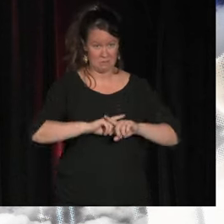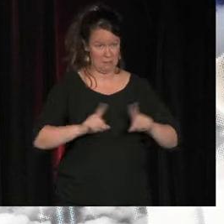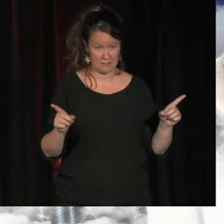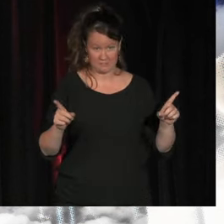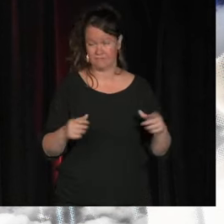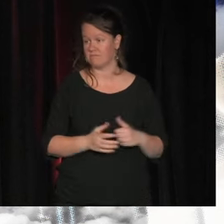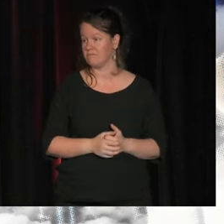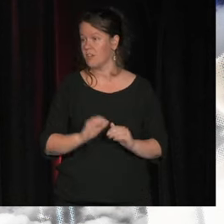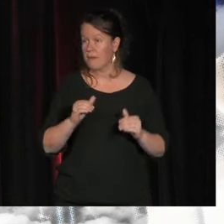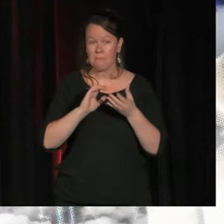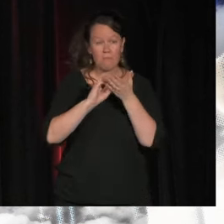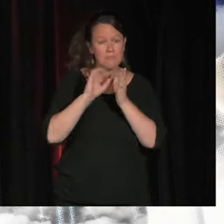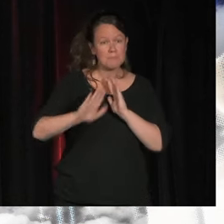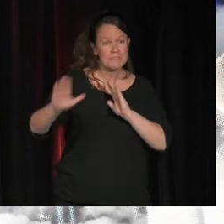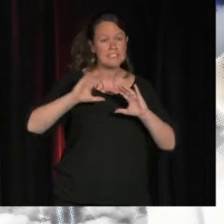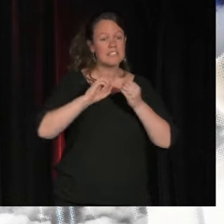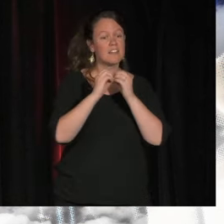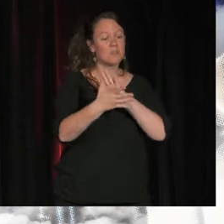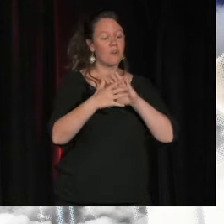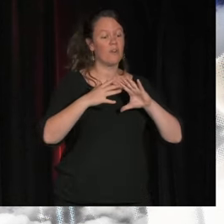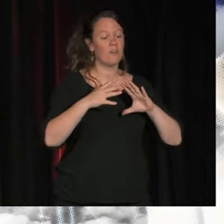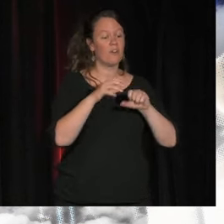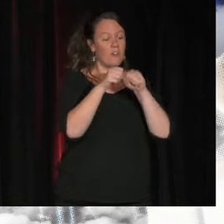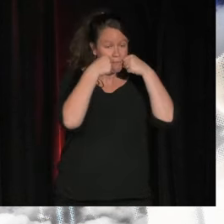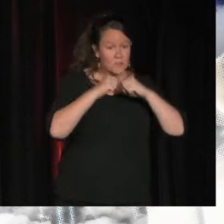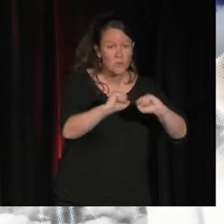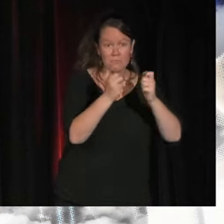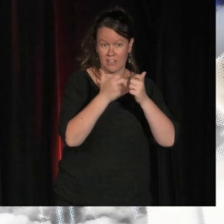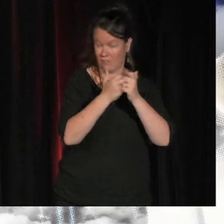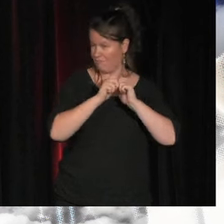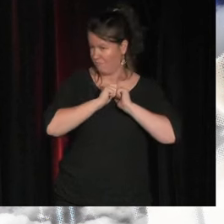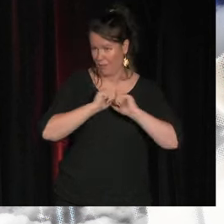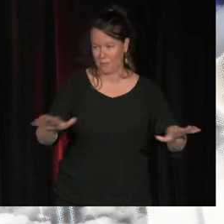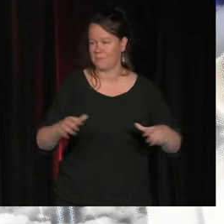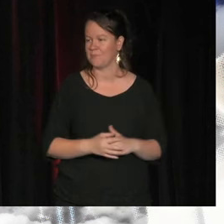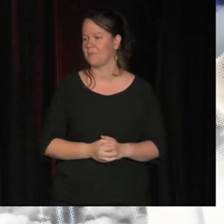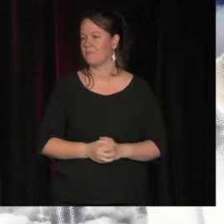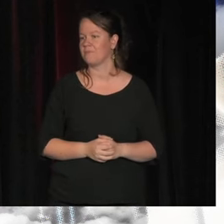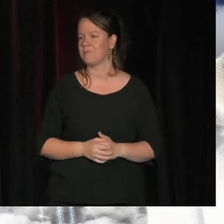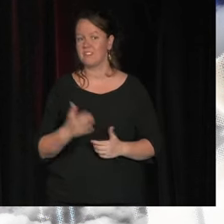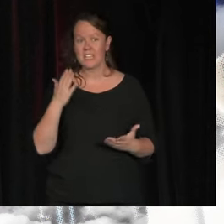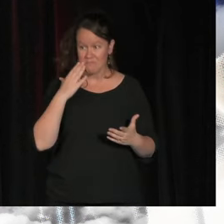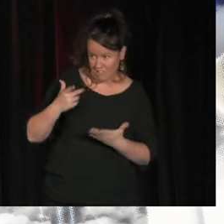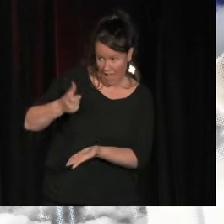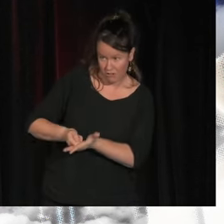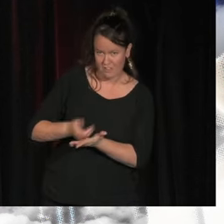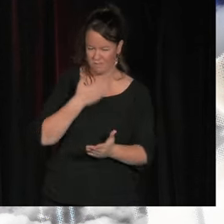Sur Mastodon, on en a déjà essayé. Ils sont partout. Ils sont partout et si jamais vous faites un achat, n'hésitez pas à dire que vous venez de notre part, parce que nous, c'est bien pour